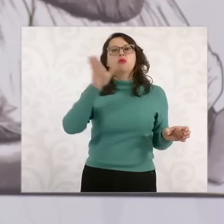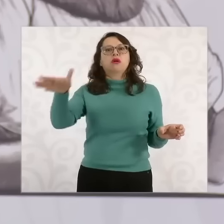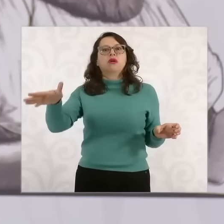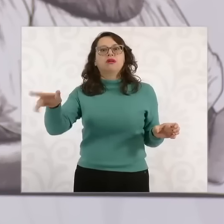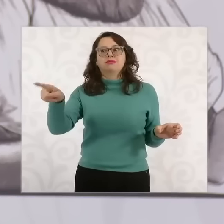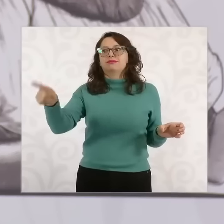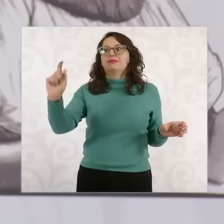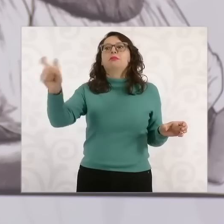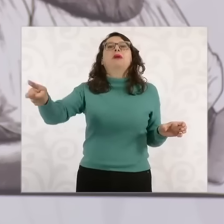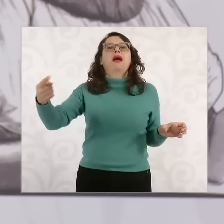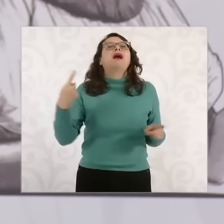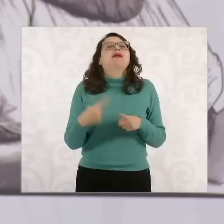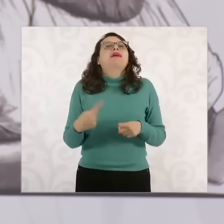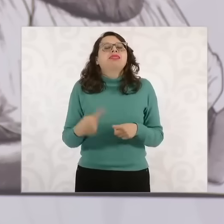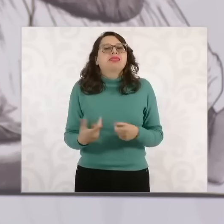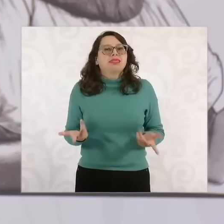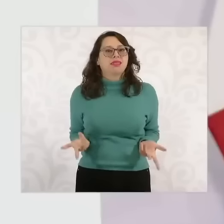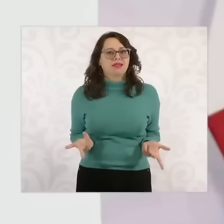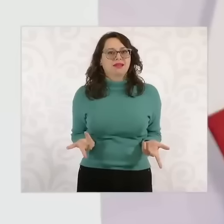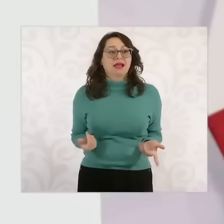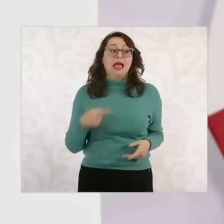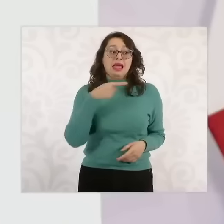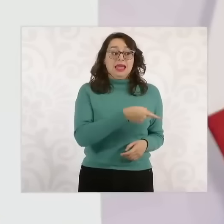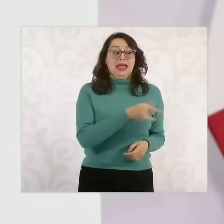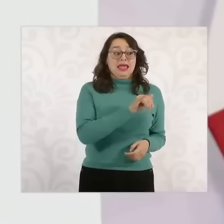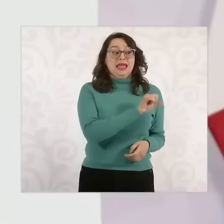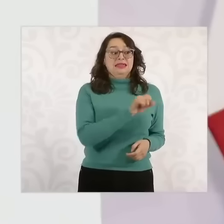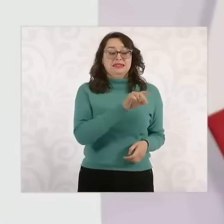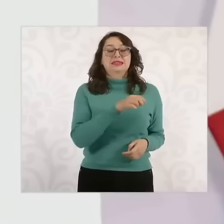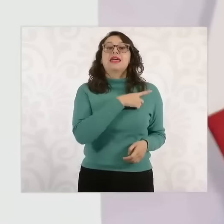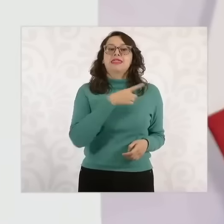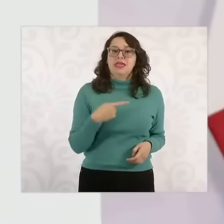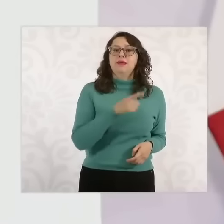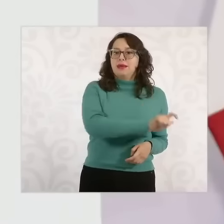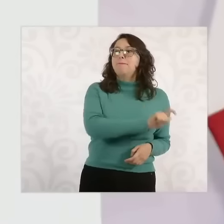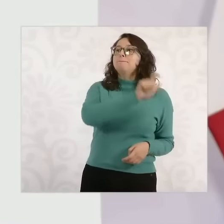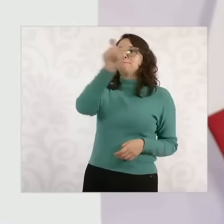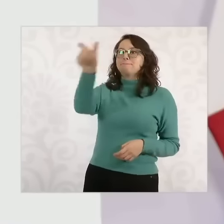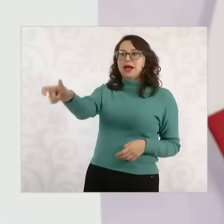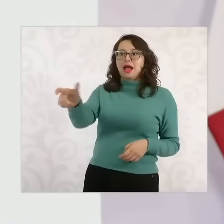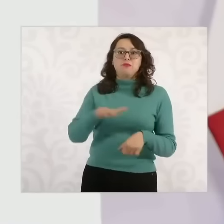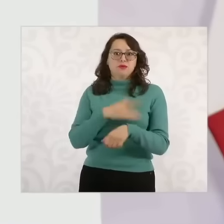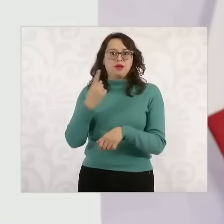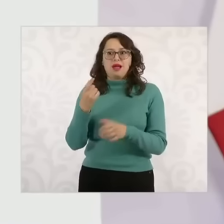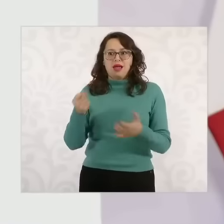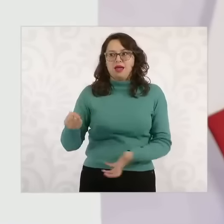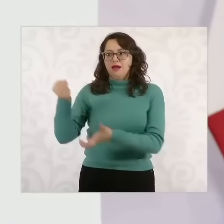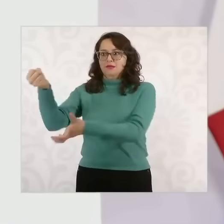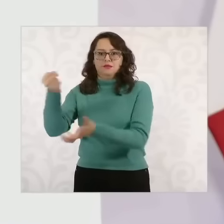de ese paciente para que no se vayan a eh descompensar pues los servicios de salud.